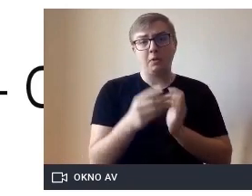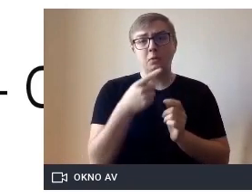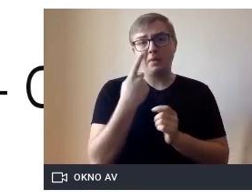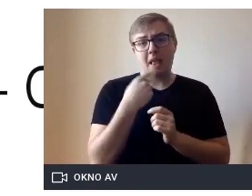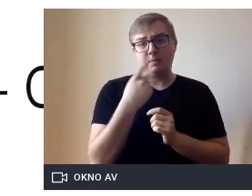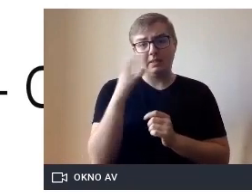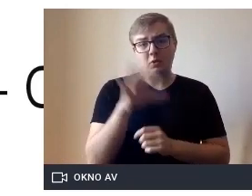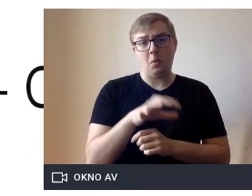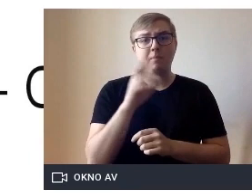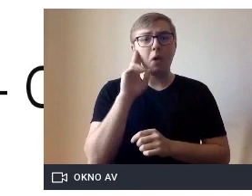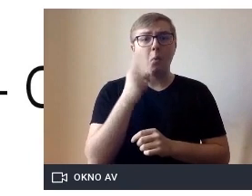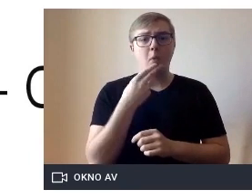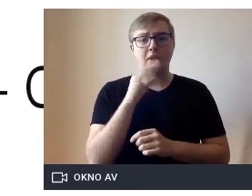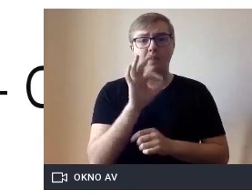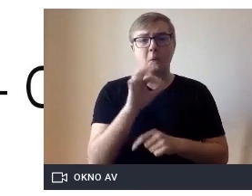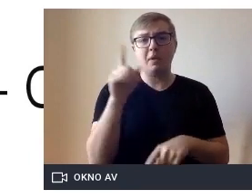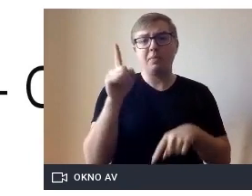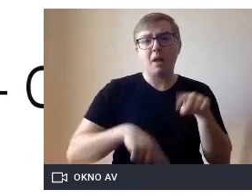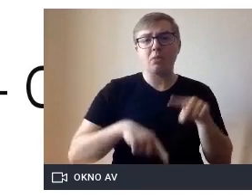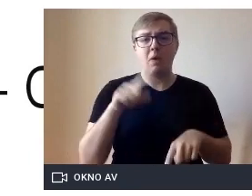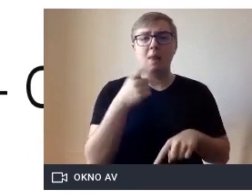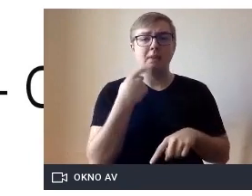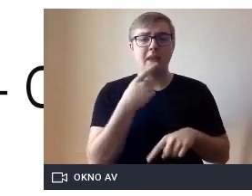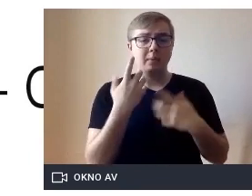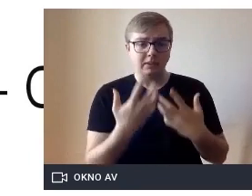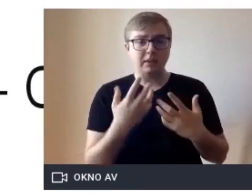Jest językiem naturalnym Głuchych,